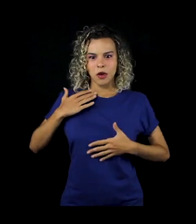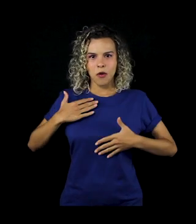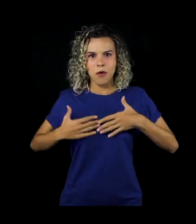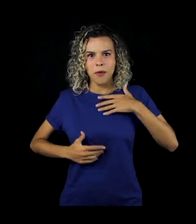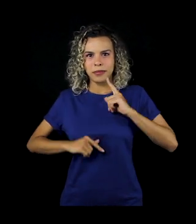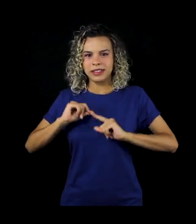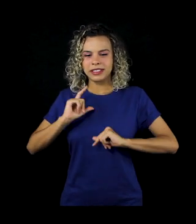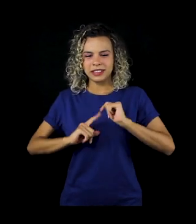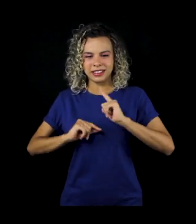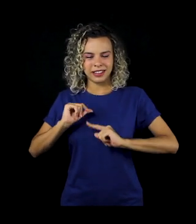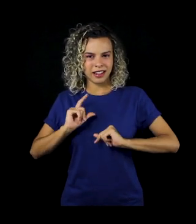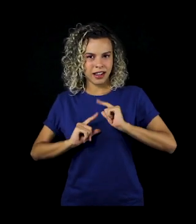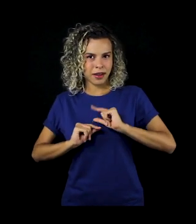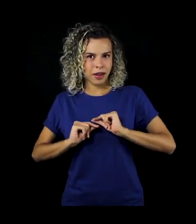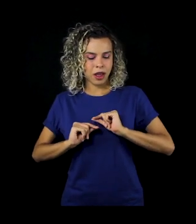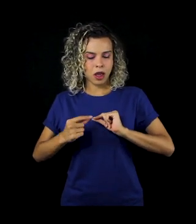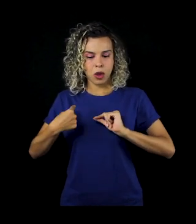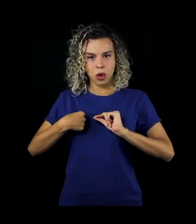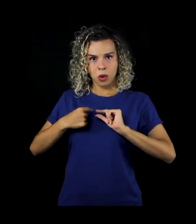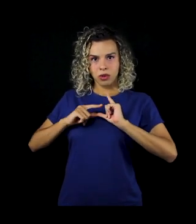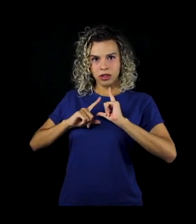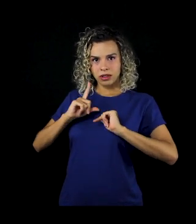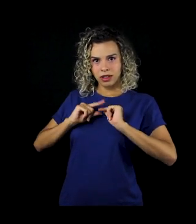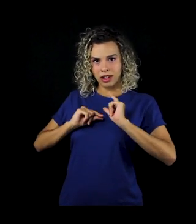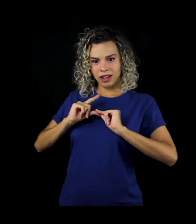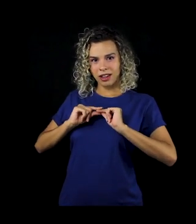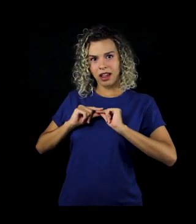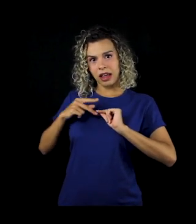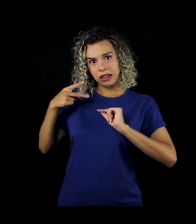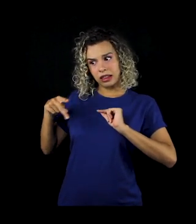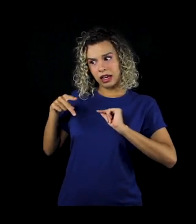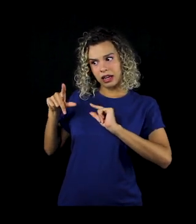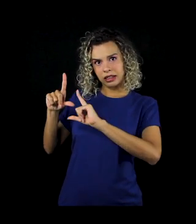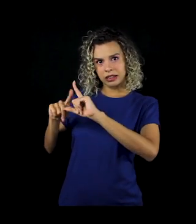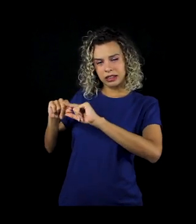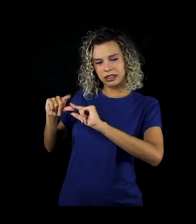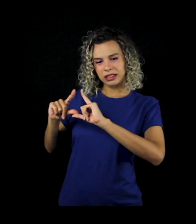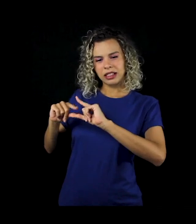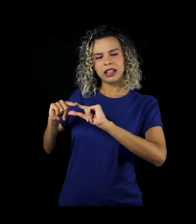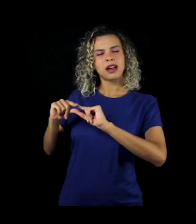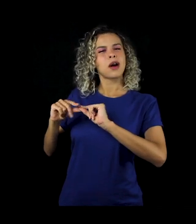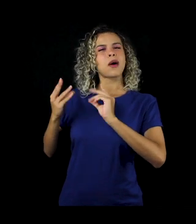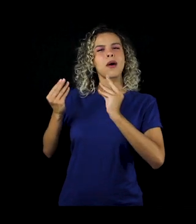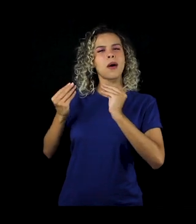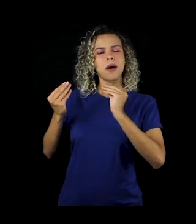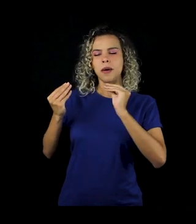Vou unir a minha estrela à estrela da Gabriela pelas pontas.